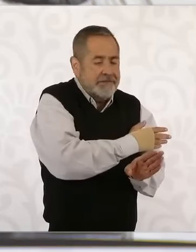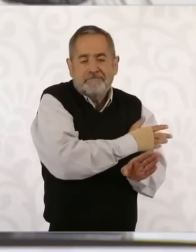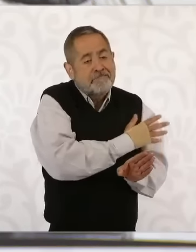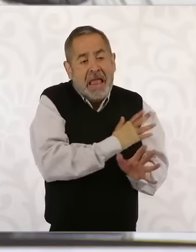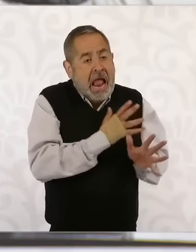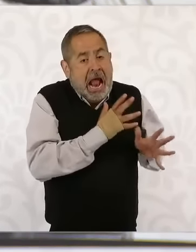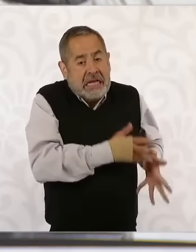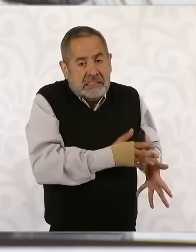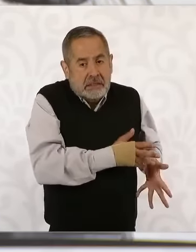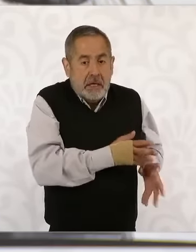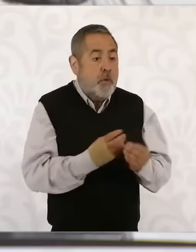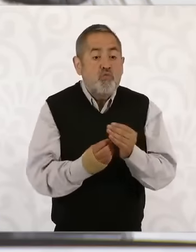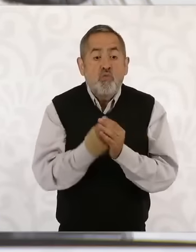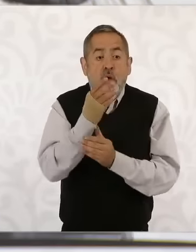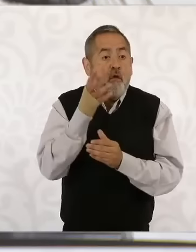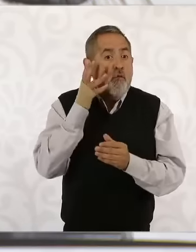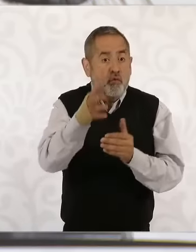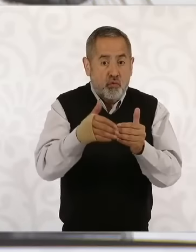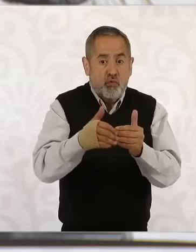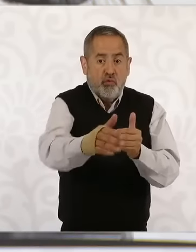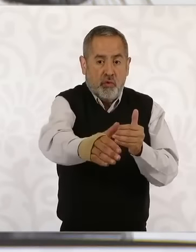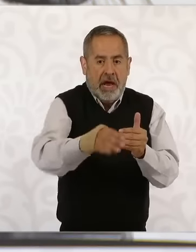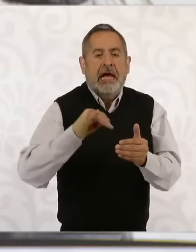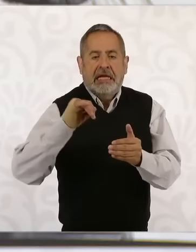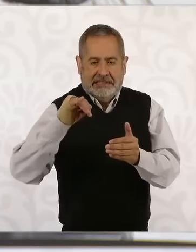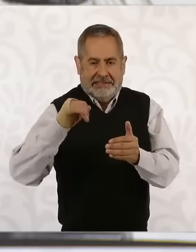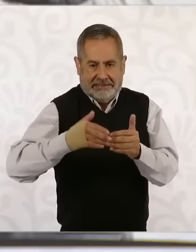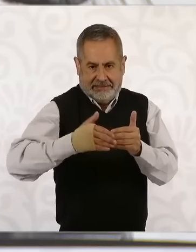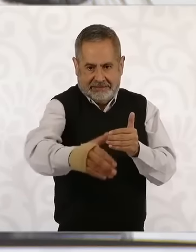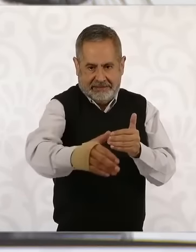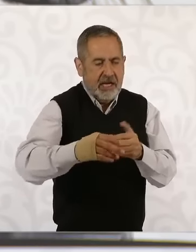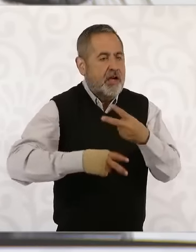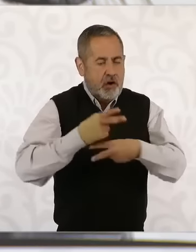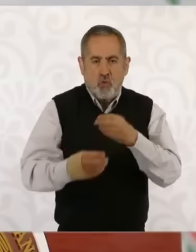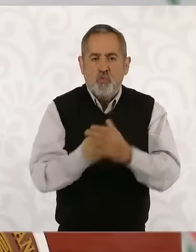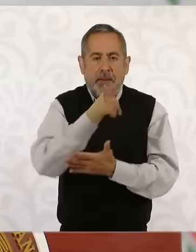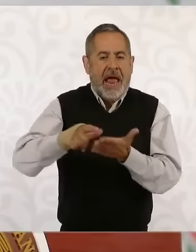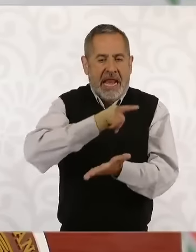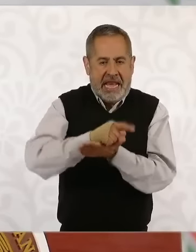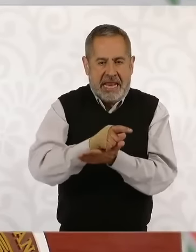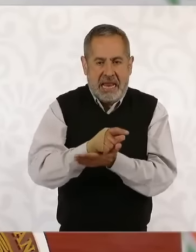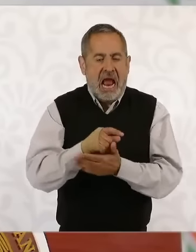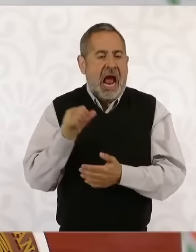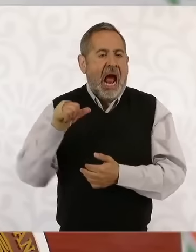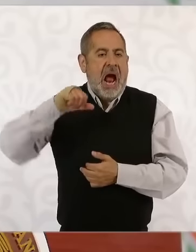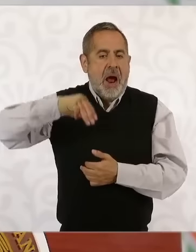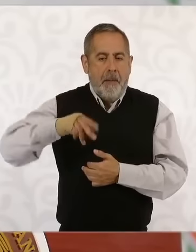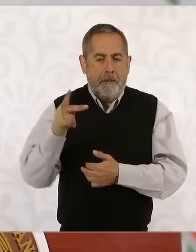pero las etapas futuras se regirán por las reformas a la ley de amparo. Aquí no hay ninguna